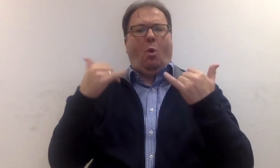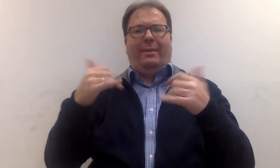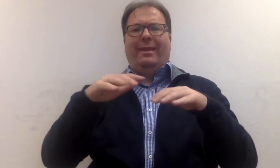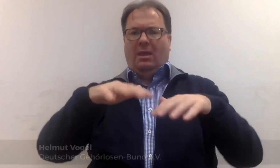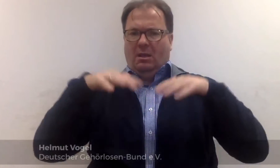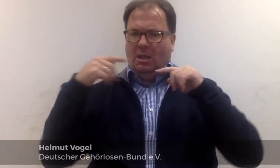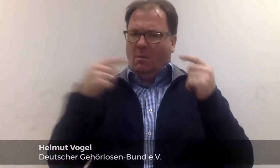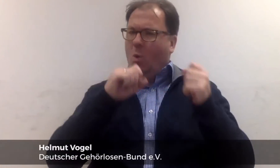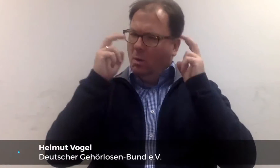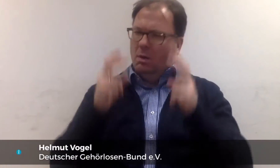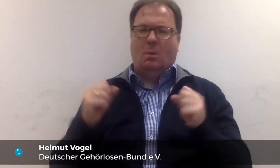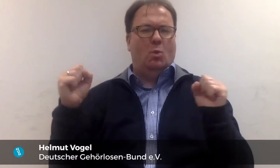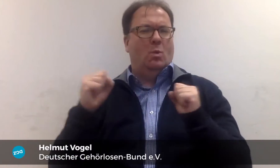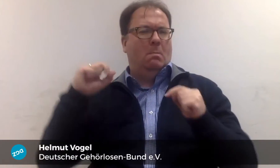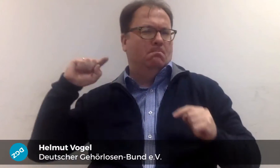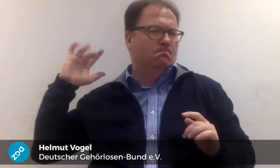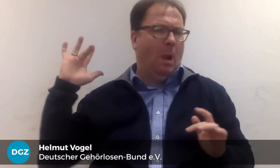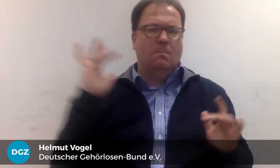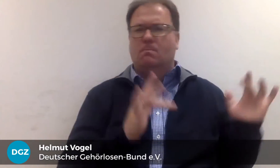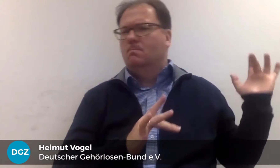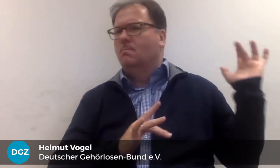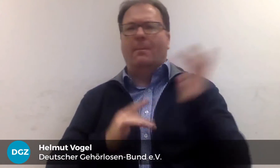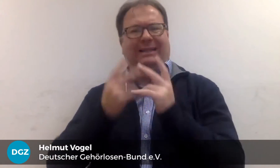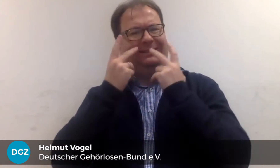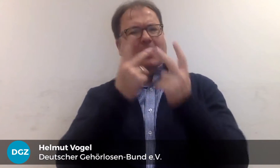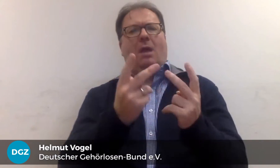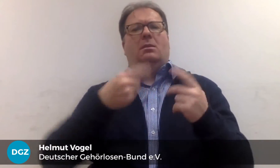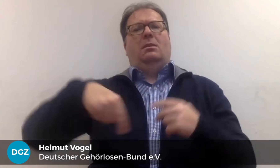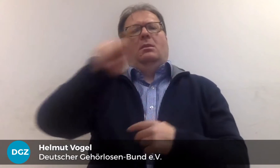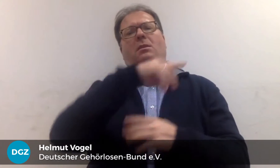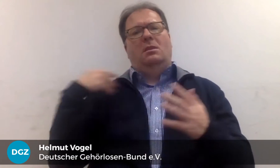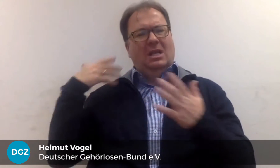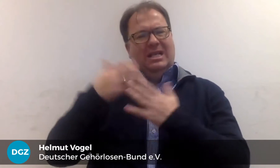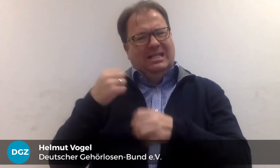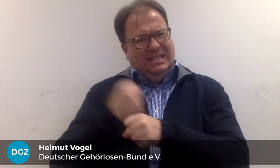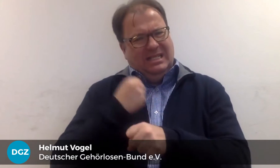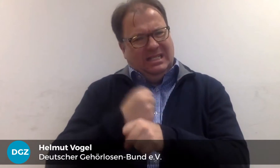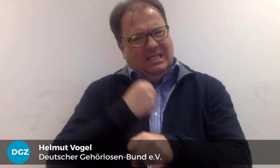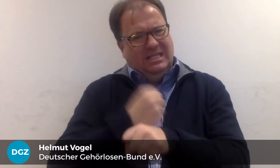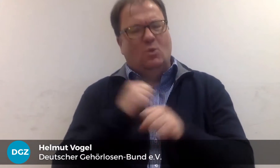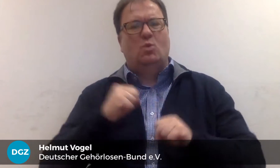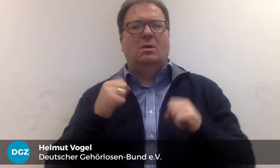In der heutigen Parlamentsdebatte gab es einen Schlagabtausch. Daran konnte man sehen, dass die Abgeordneten sich bisher viel damit auseinandergesetzt hatten.